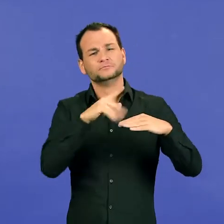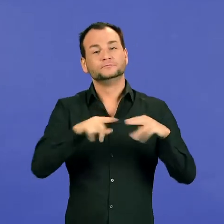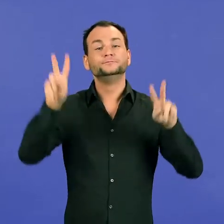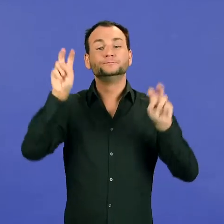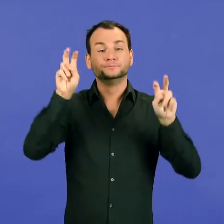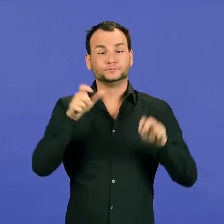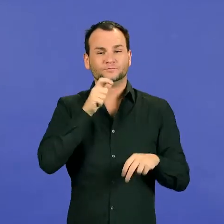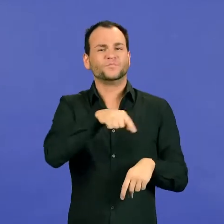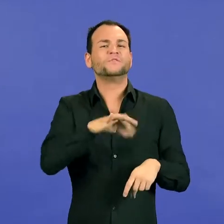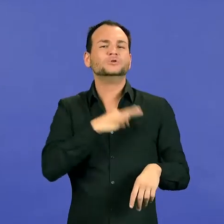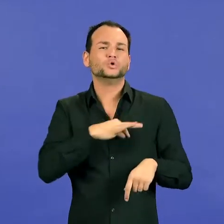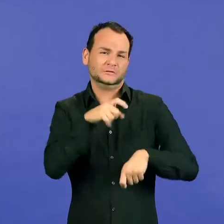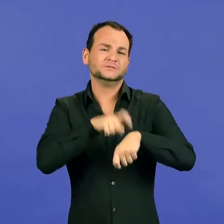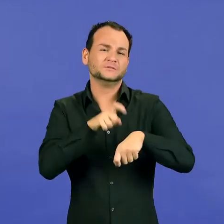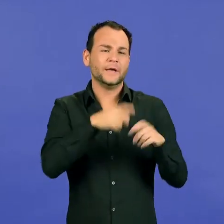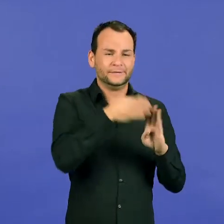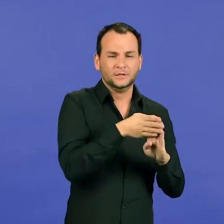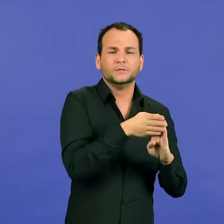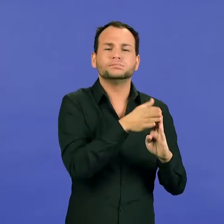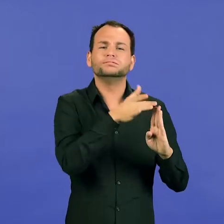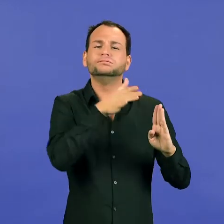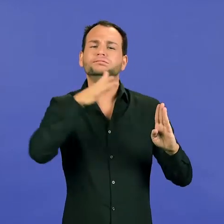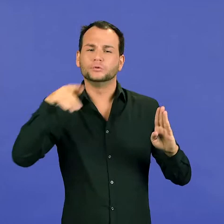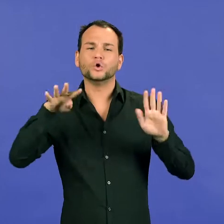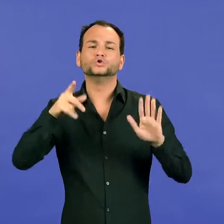bis in die 1950er Jahre.